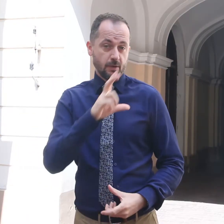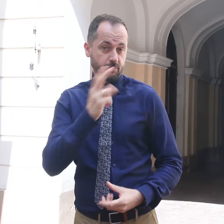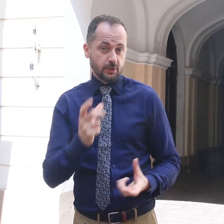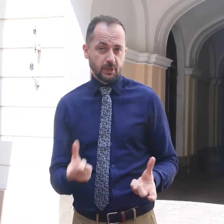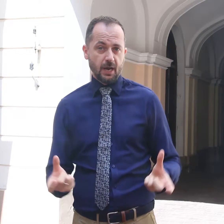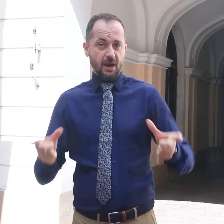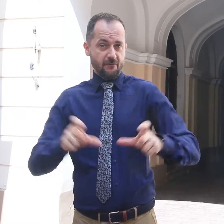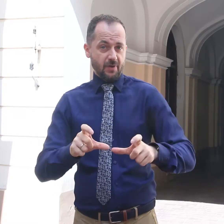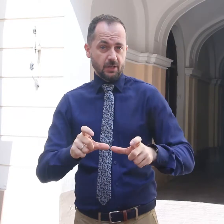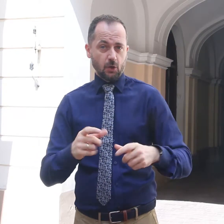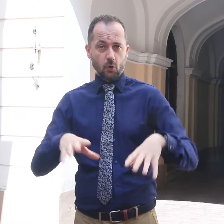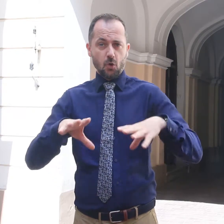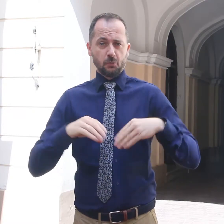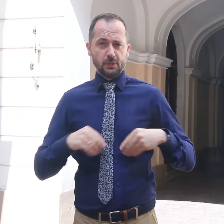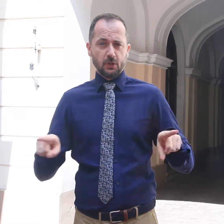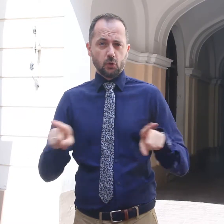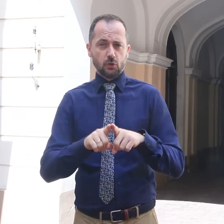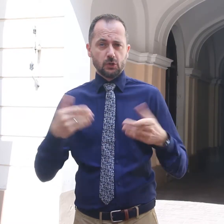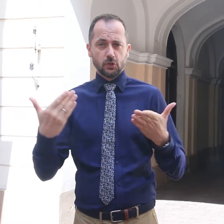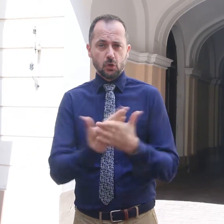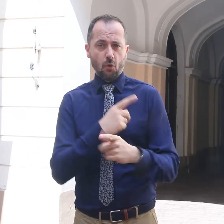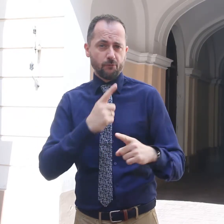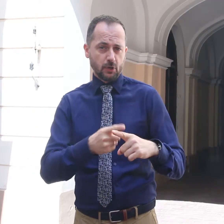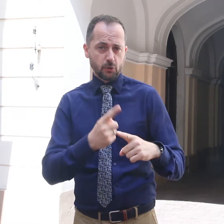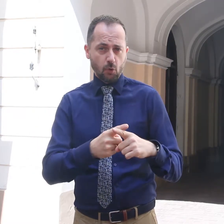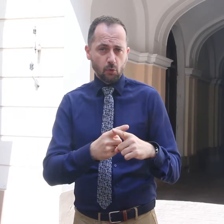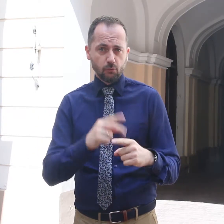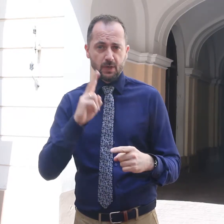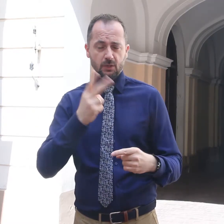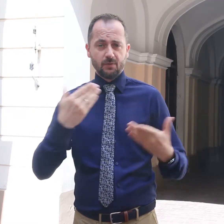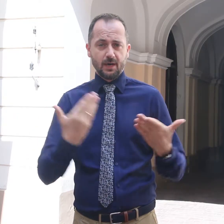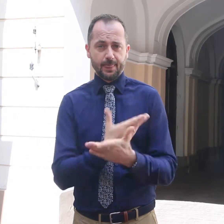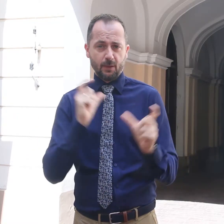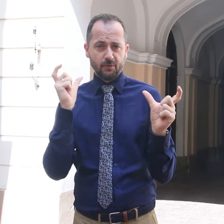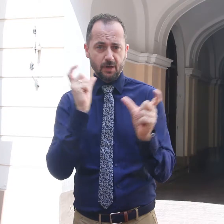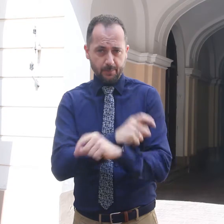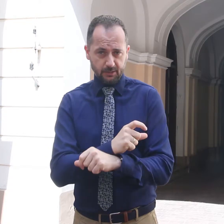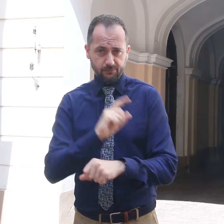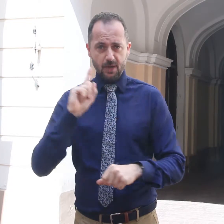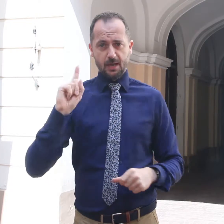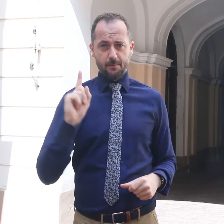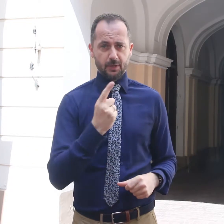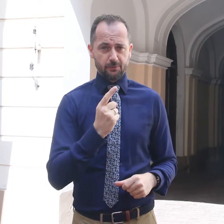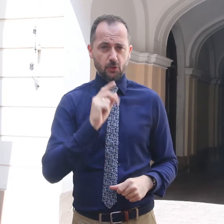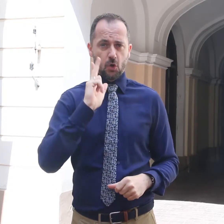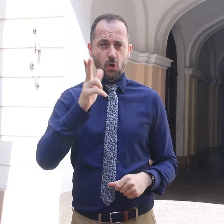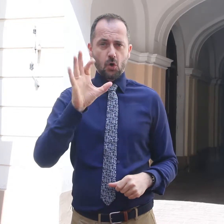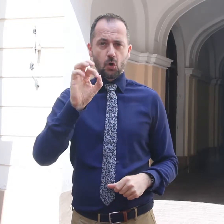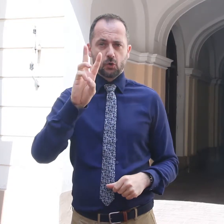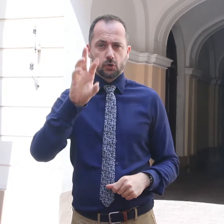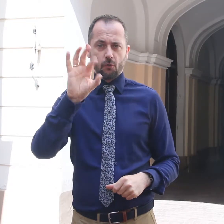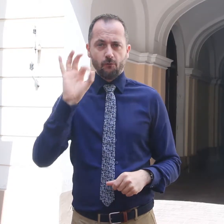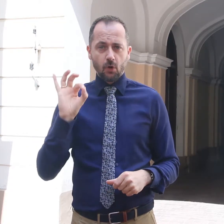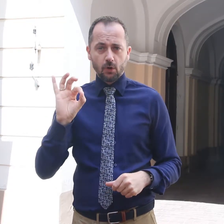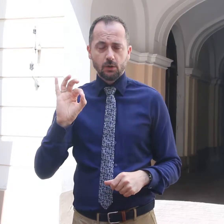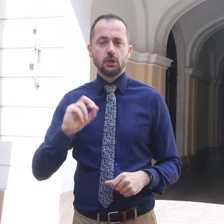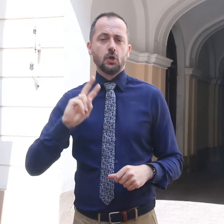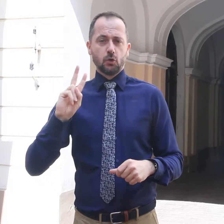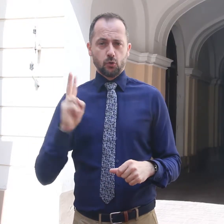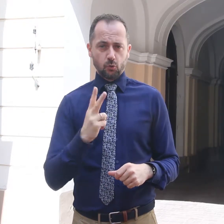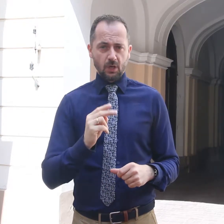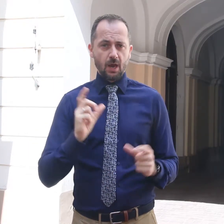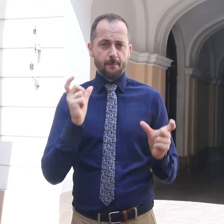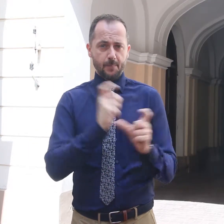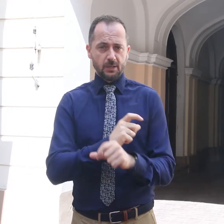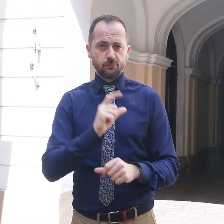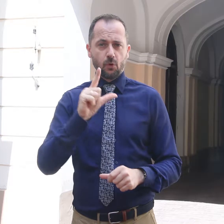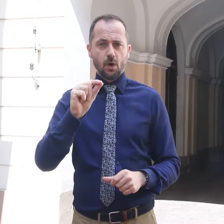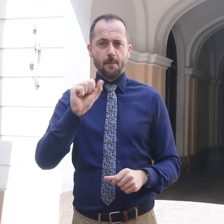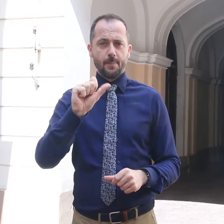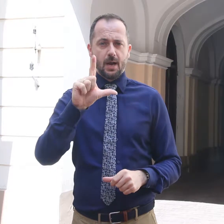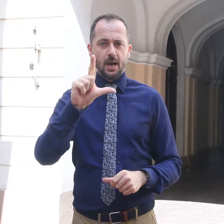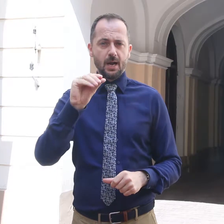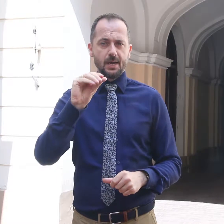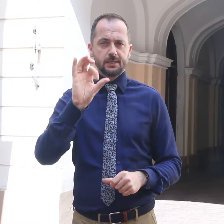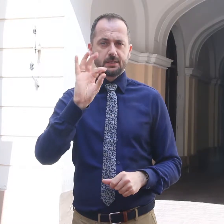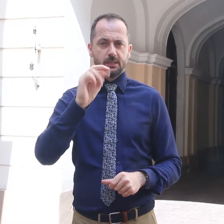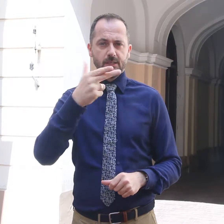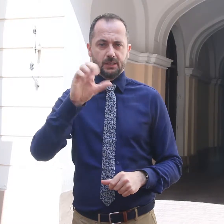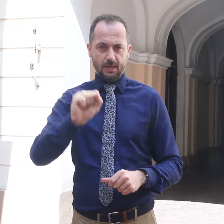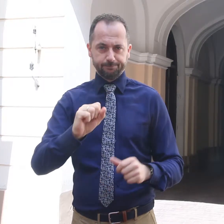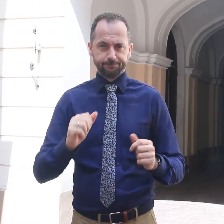Podczas Zjazdu przyjęto dwóch nowych członków - Kosowo - Palestynę